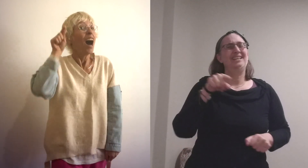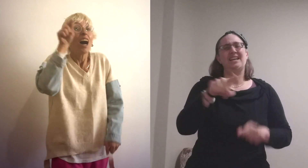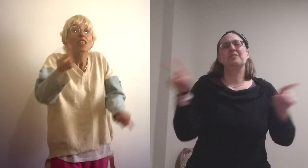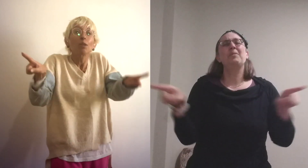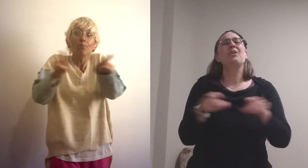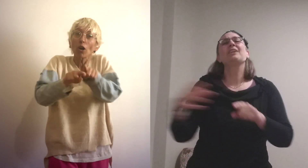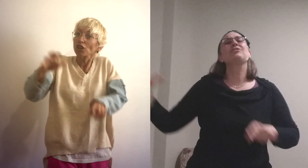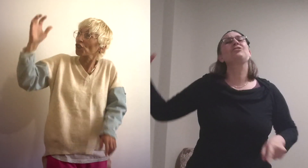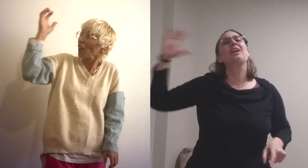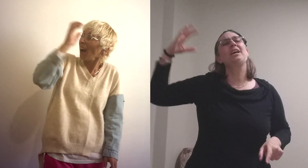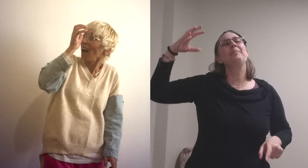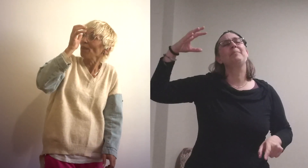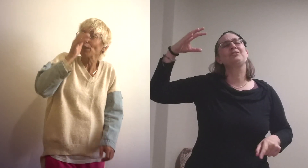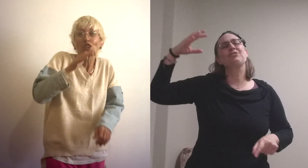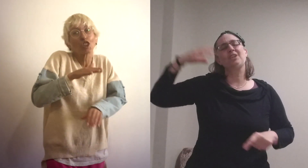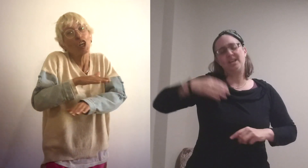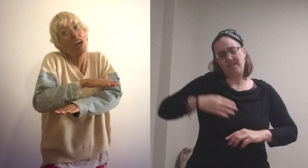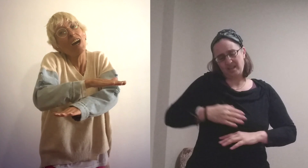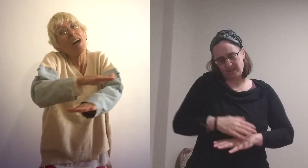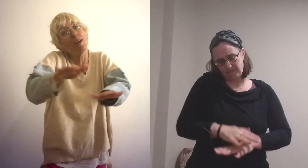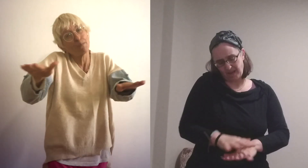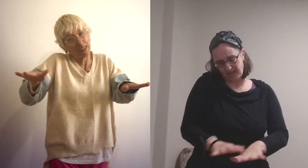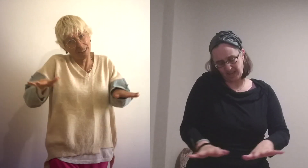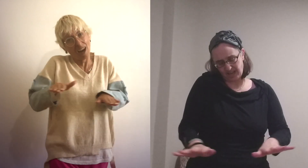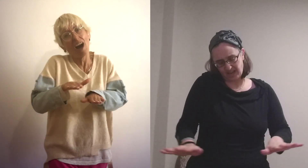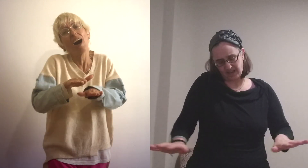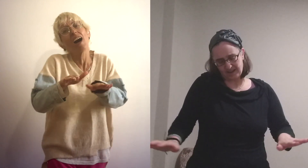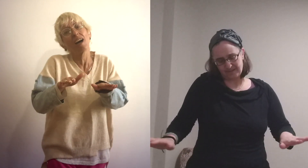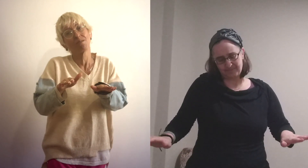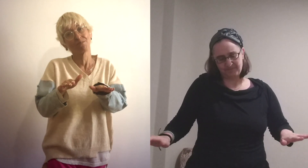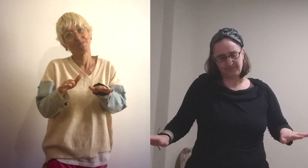את כמו השמש שבים